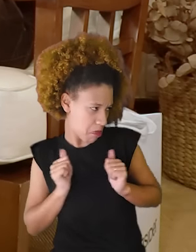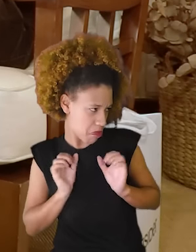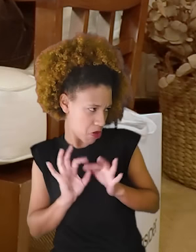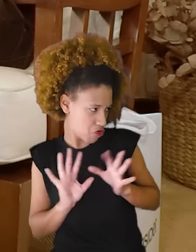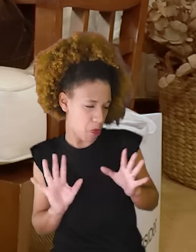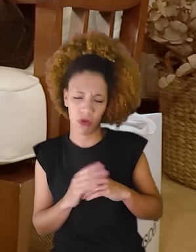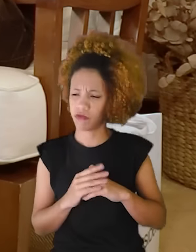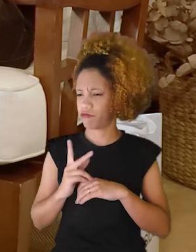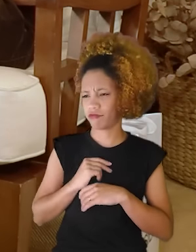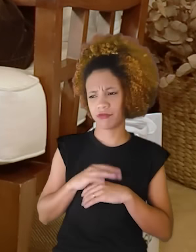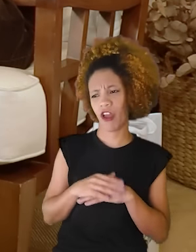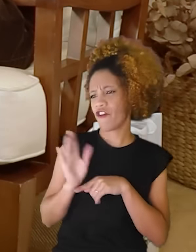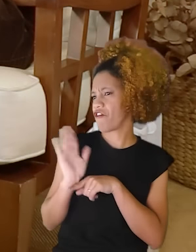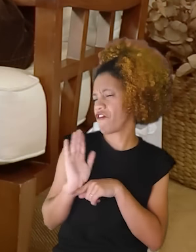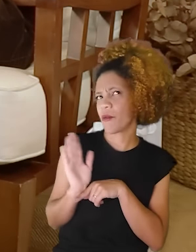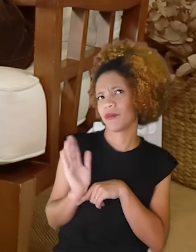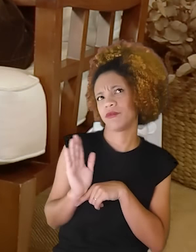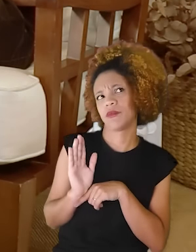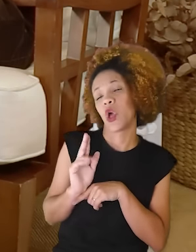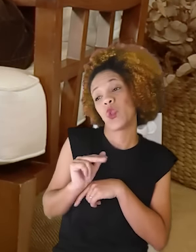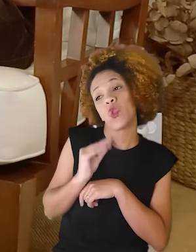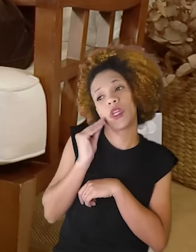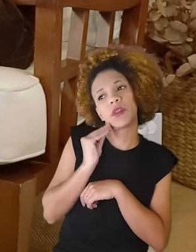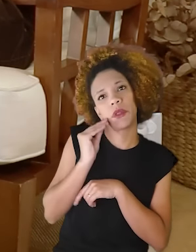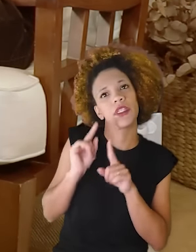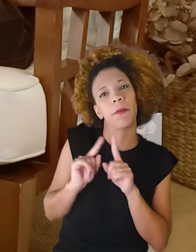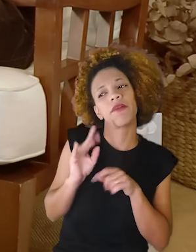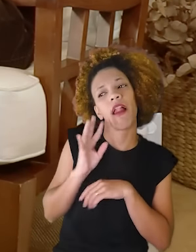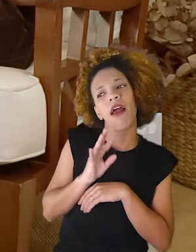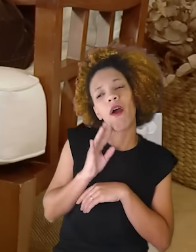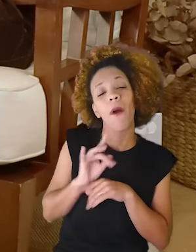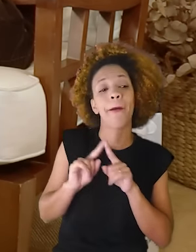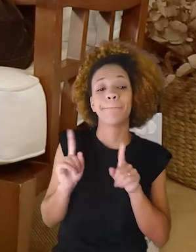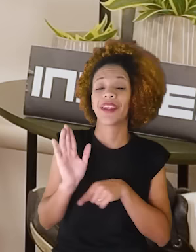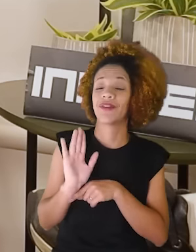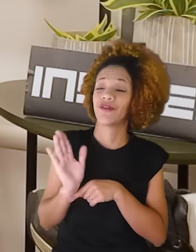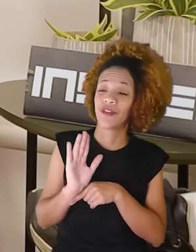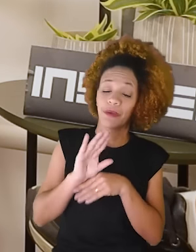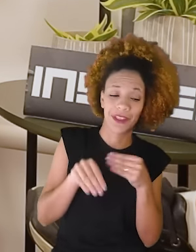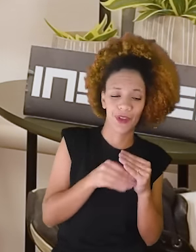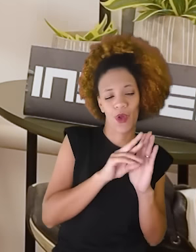filme filme nunca tive experiência mas deve ser maneiro só que filme já entra nisso do roteiro